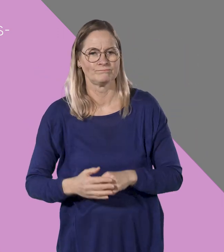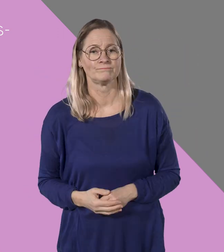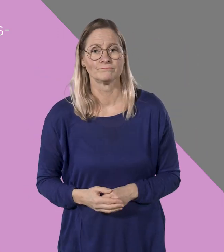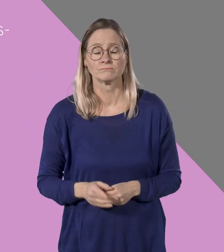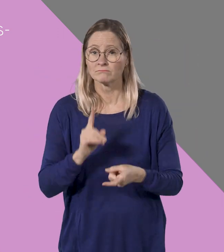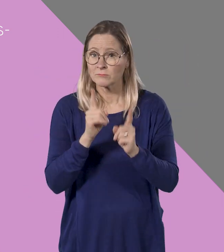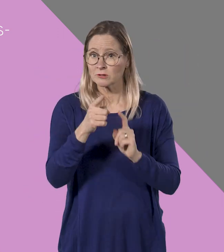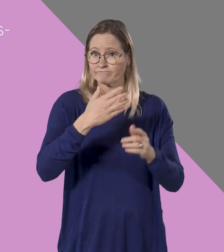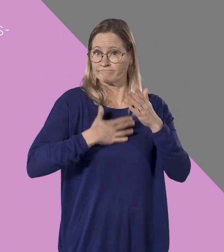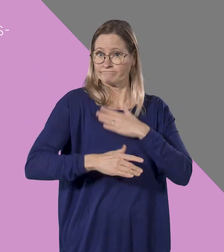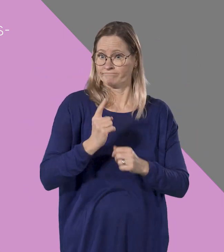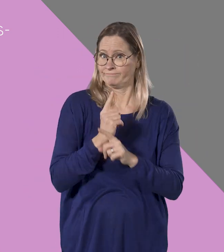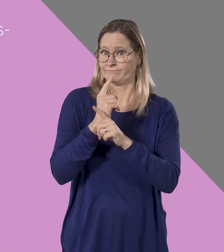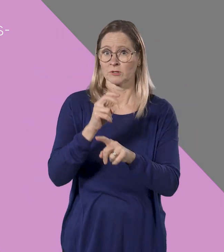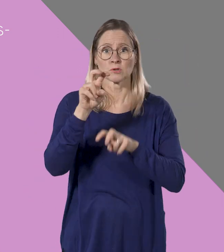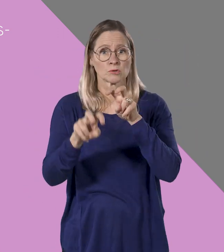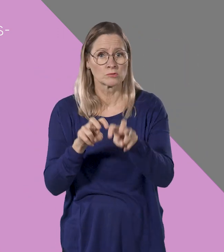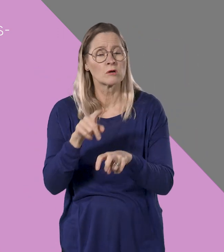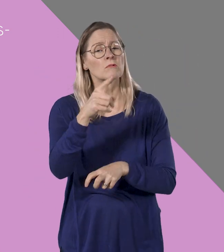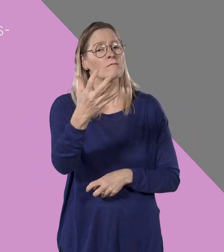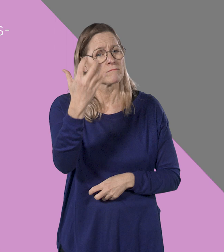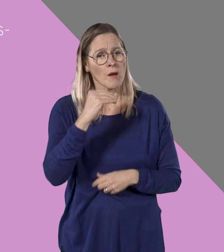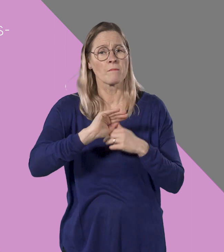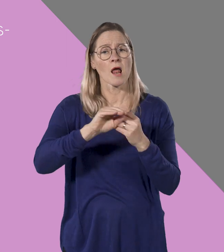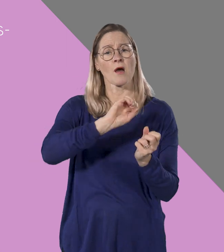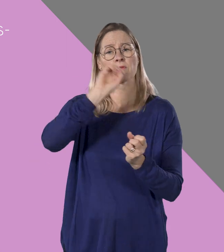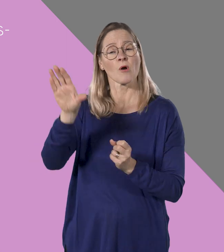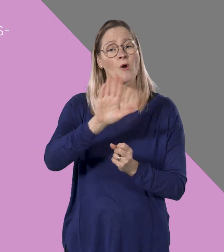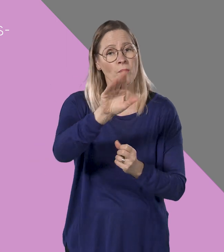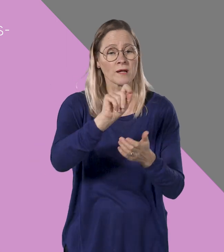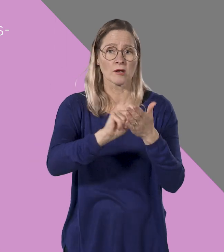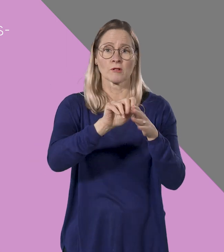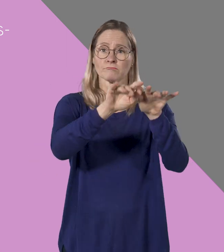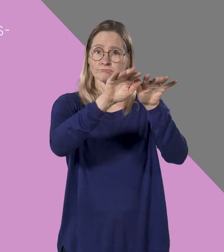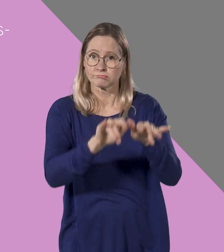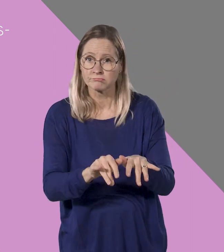Mikäli haluat osallistua tutkimukseen, voit palauttaa oman kirjoitelmasi, -